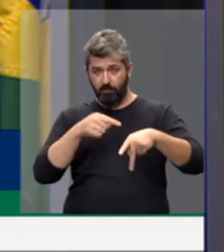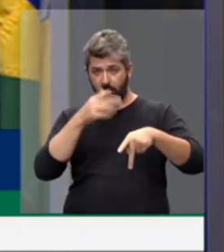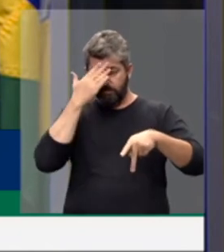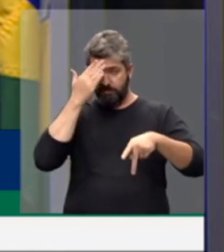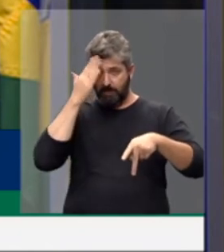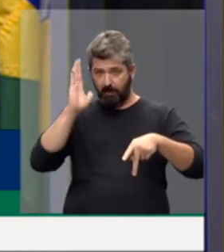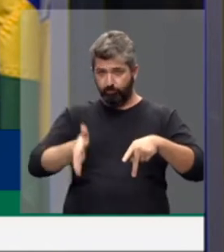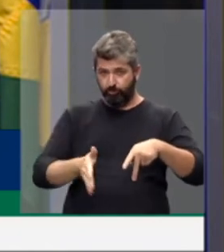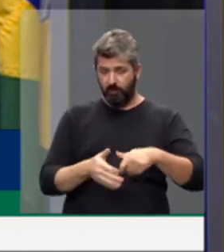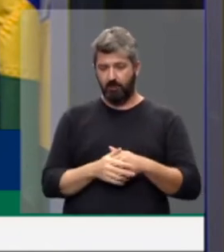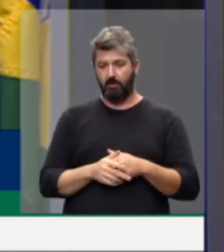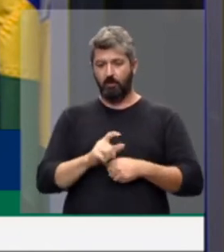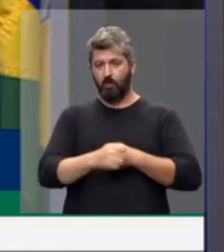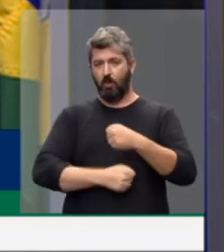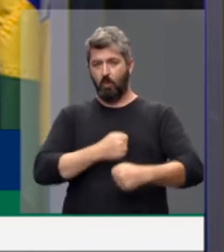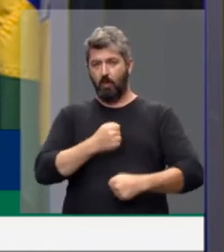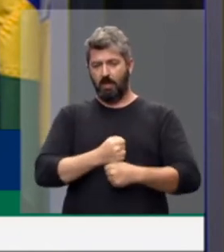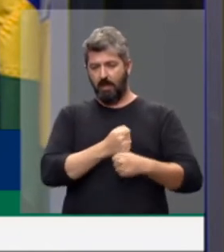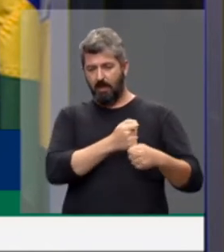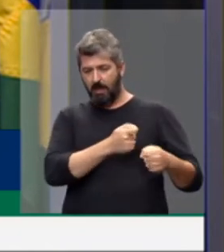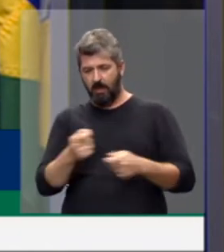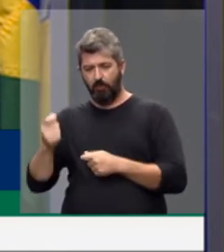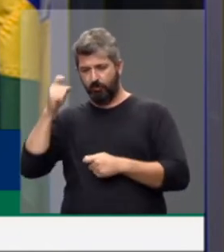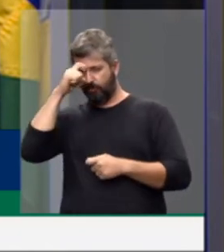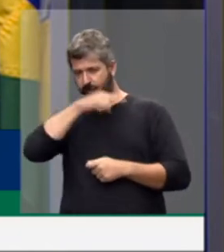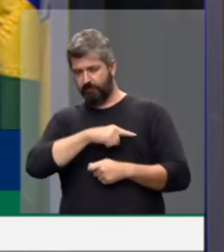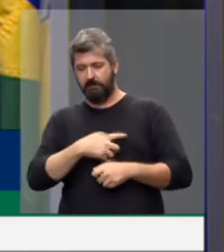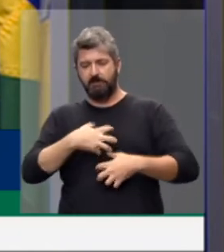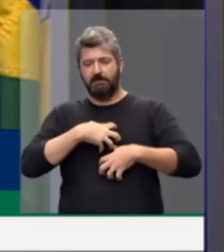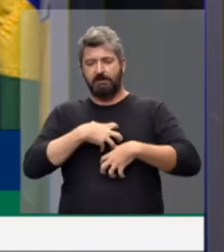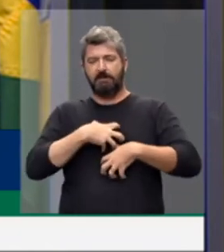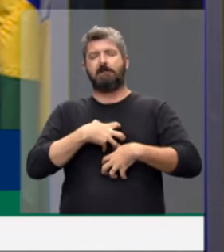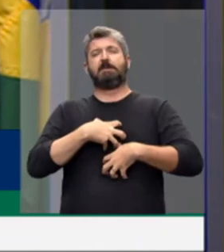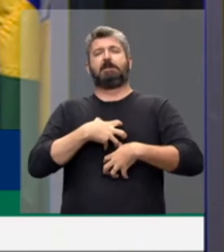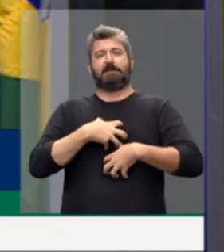ACEITAR ISSO, QUERIA ENCERRAR SENHOR PRESIDENTE, DIZENDO O SEGUINTE, O POVO BRASILEIRO JÁ SABE QUE TEVE UM ANO MUITO